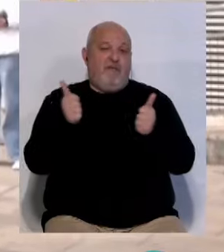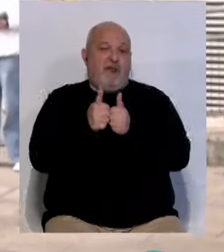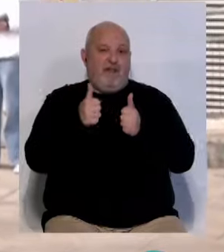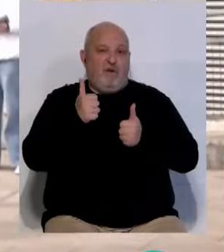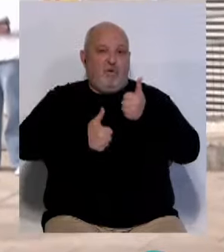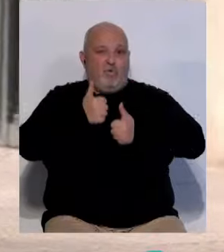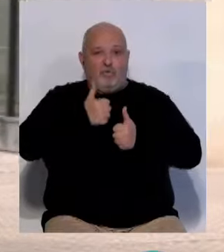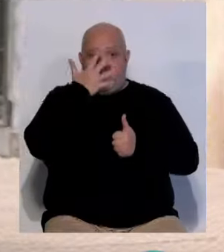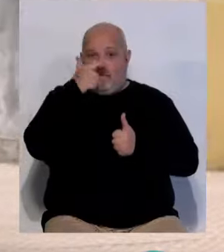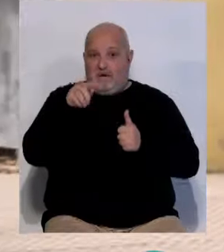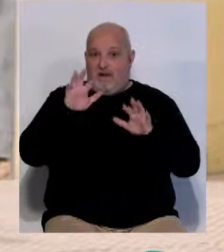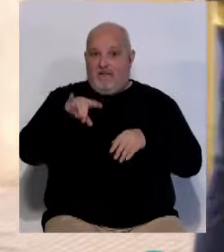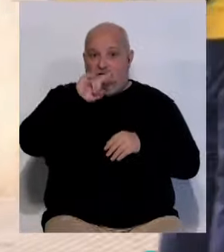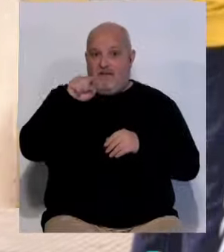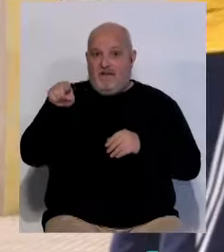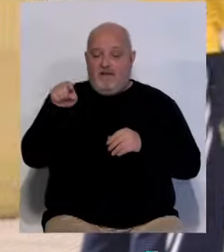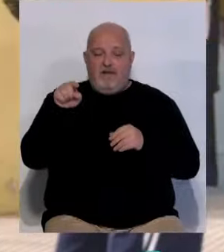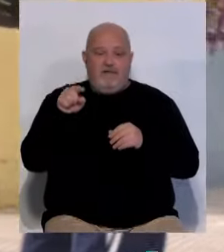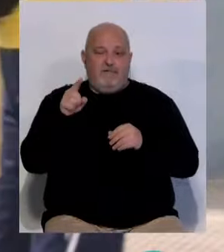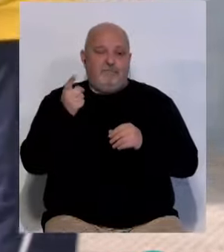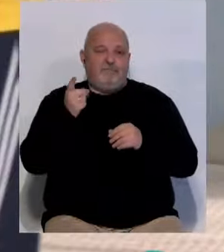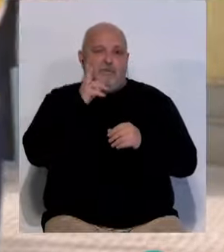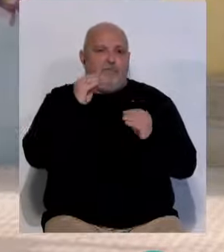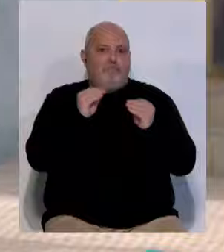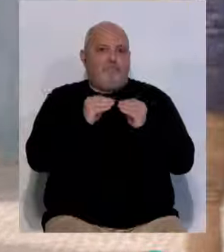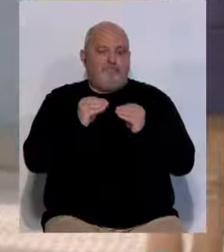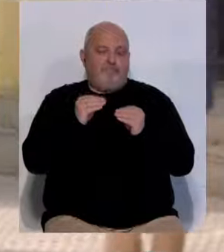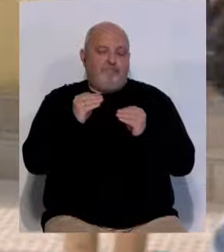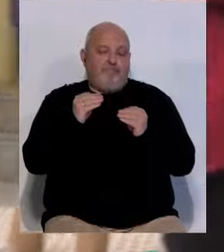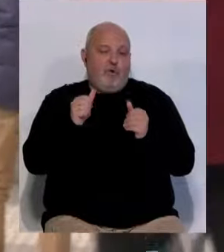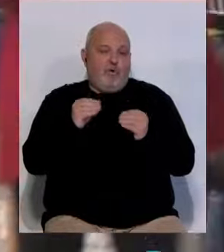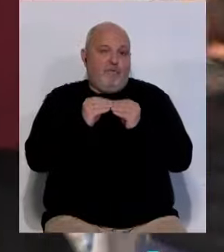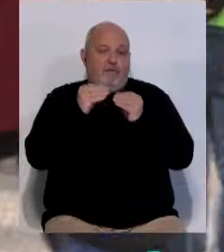oficial al gleres carnavalescas desde el gran teatro falla el próximo viernes a partir de de